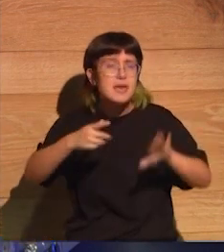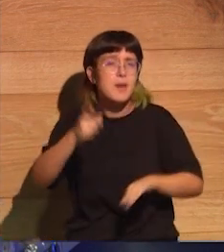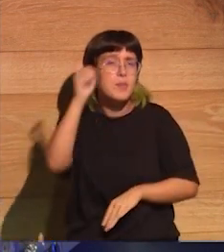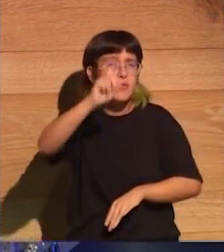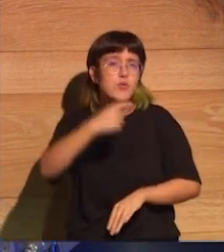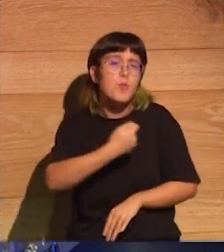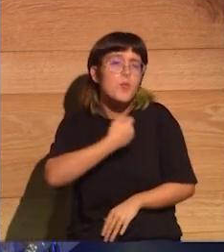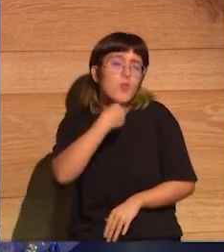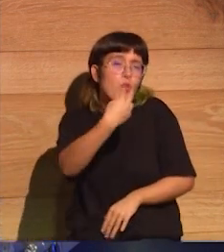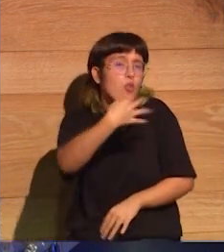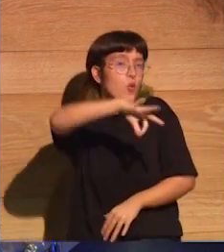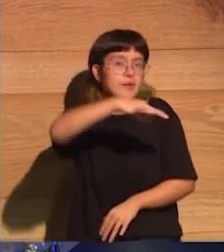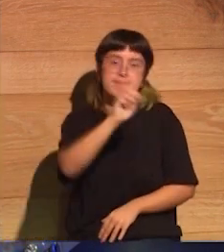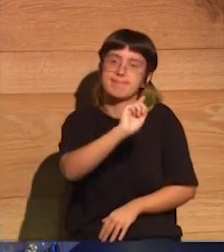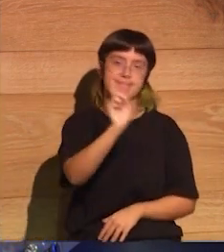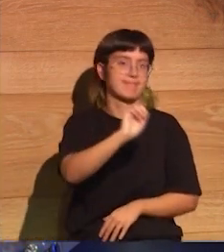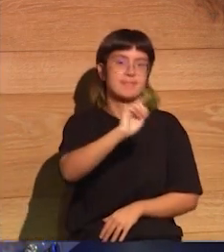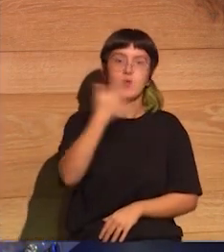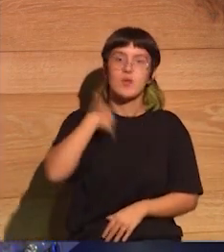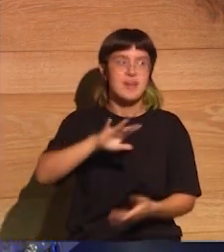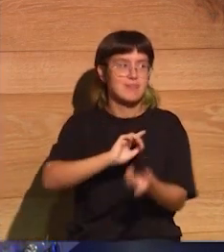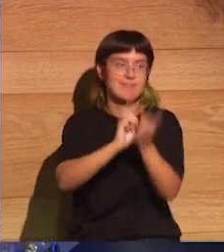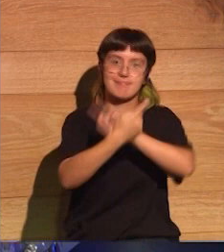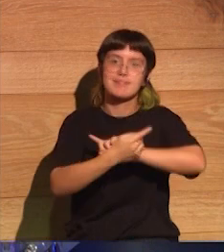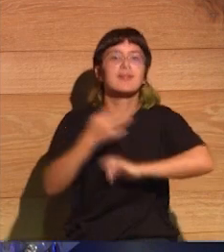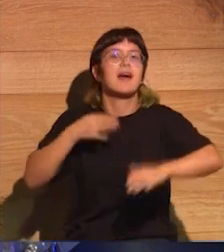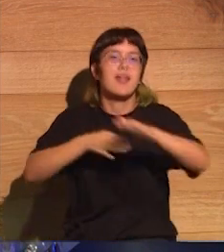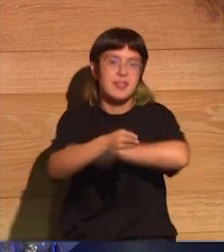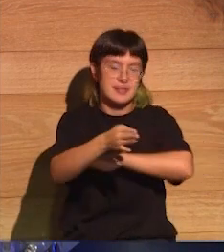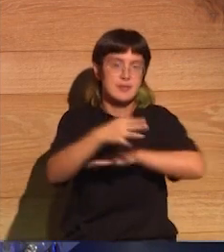del conocimiento, porque eso ya está accesible en las redes. De manera